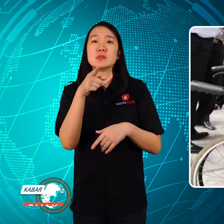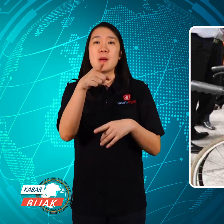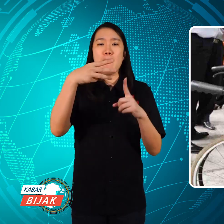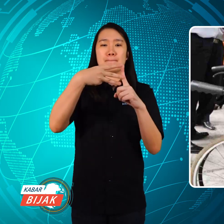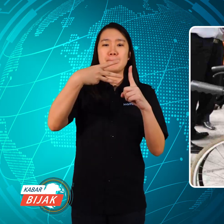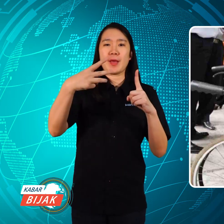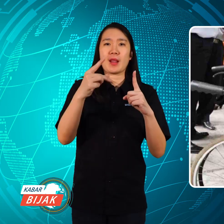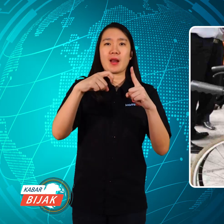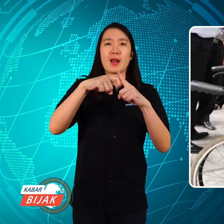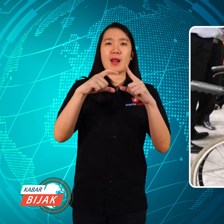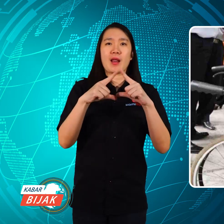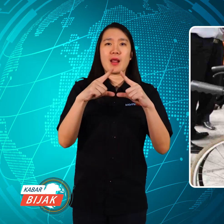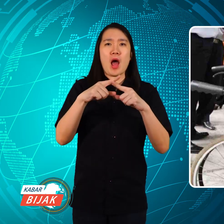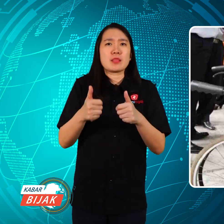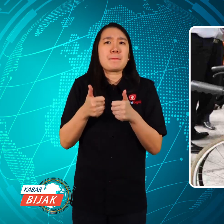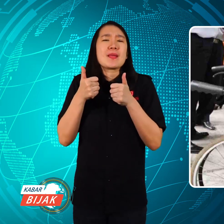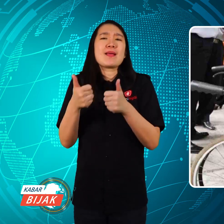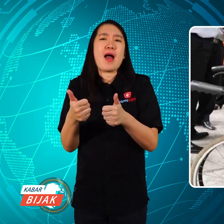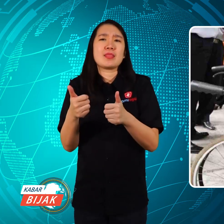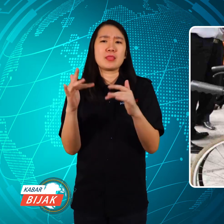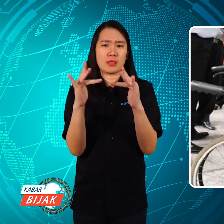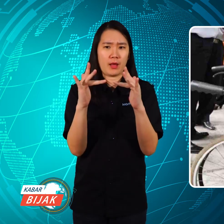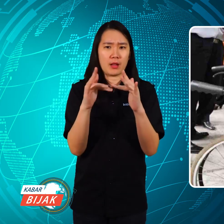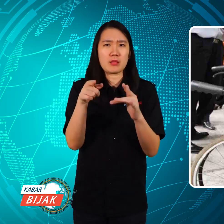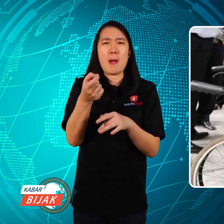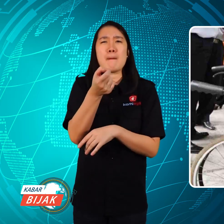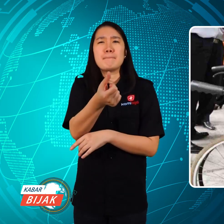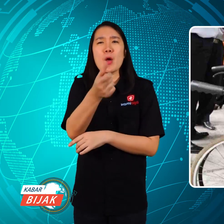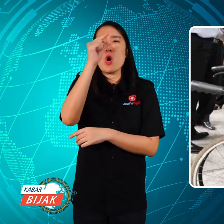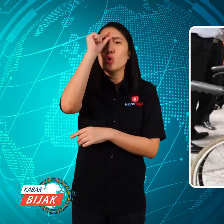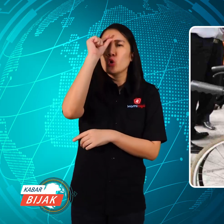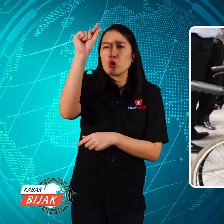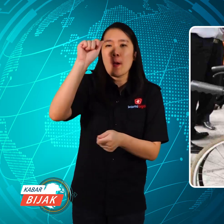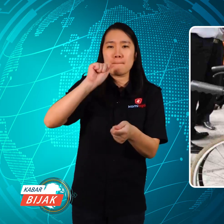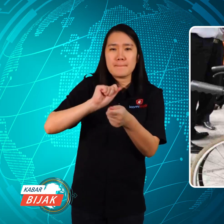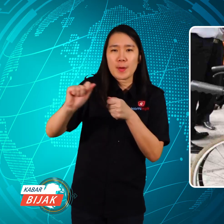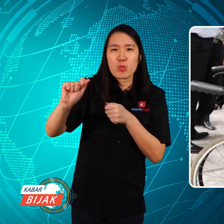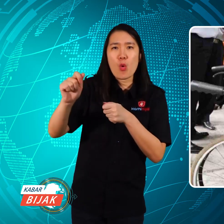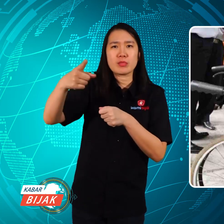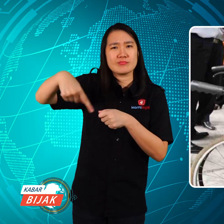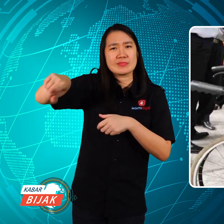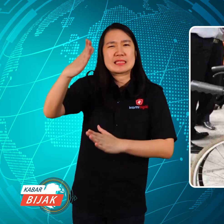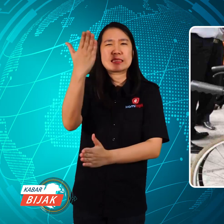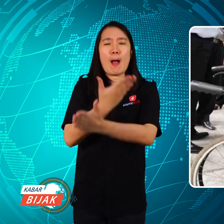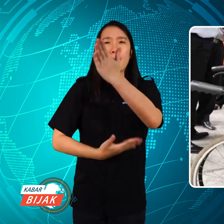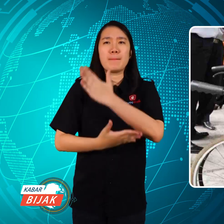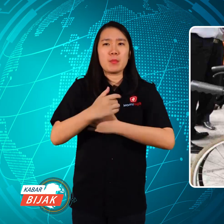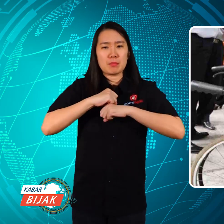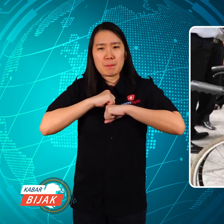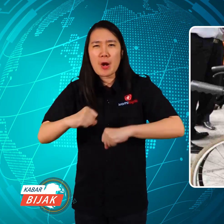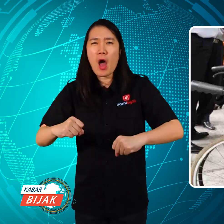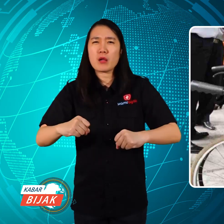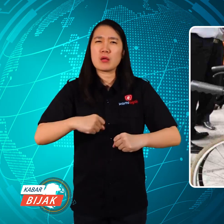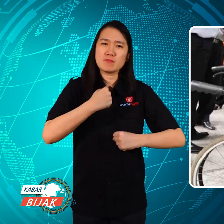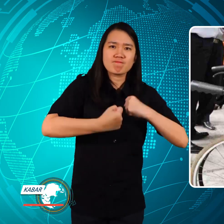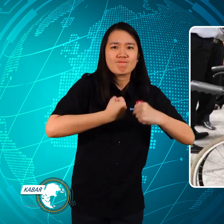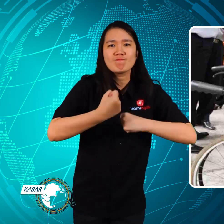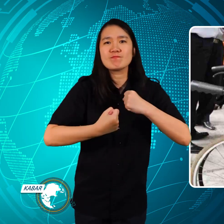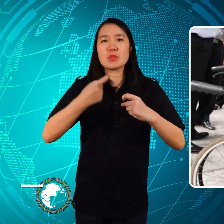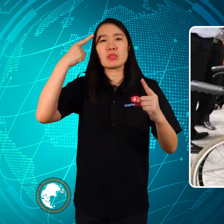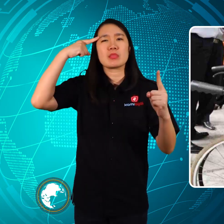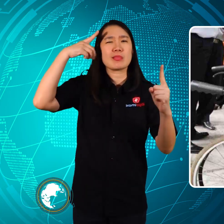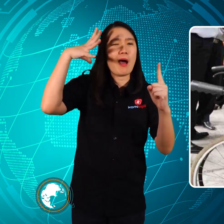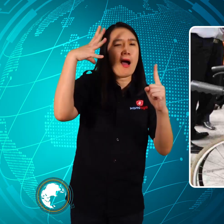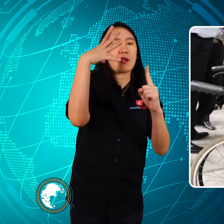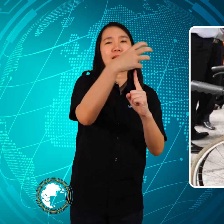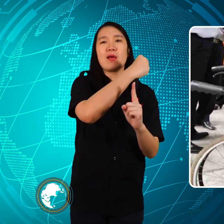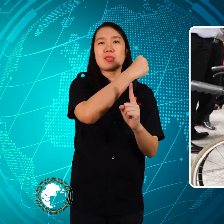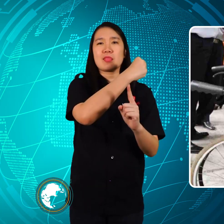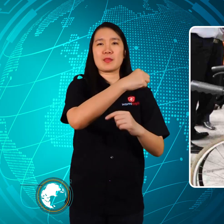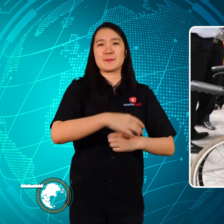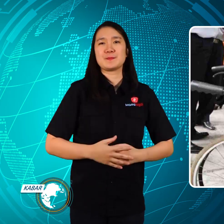Berkat internet yang serba mudah membuat Disabilitas berani menargetkan dalam mencapai mimpi.